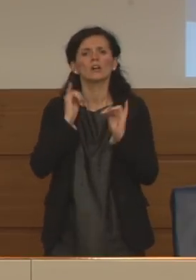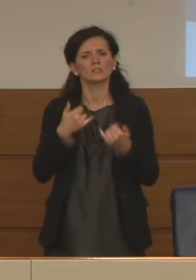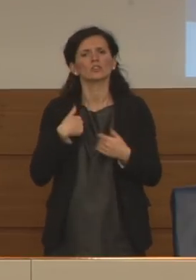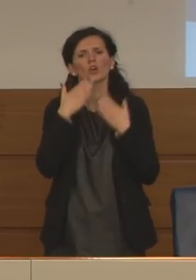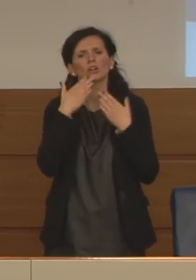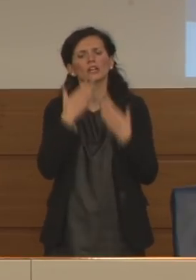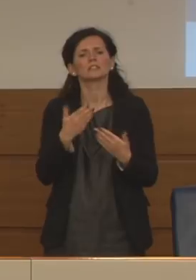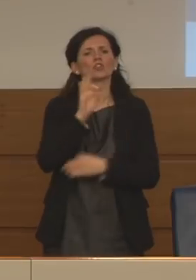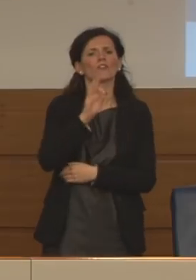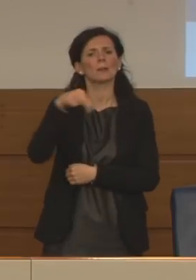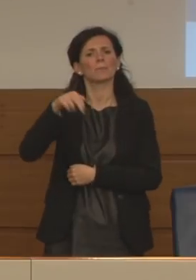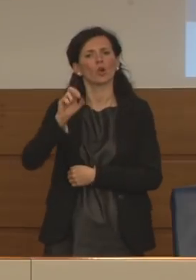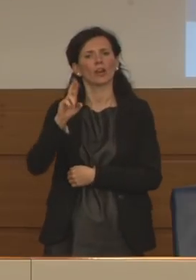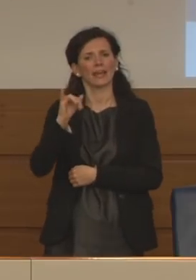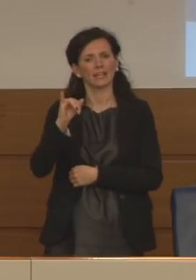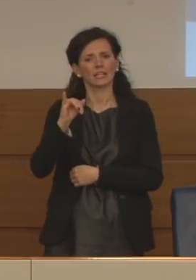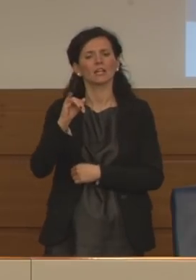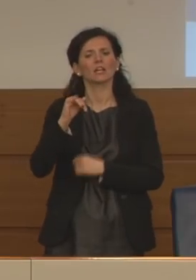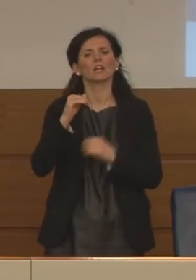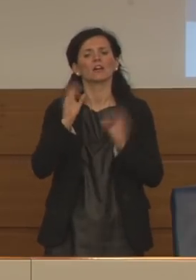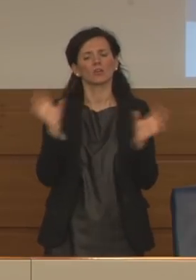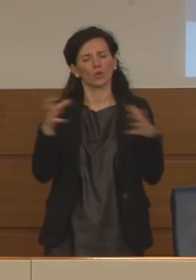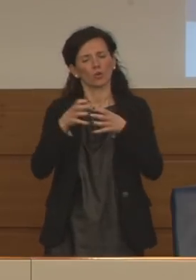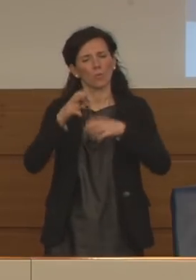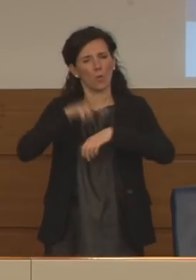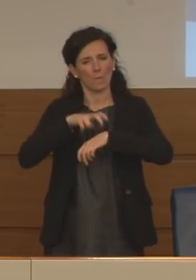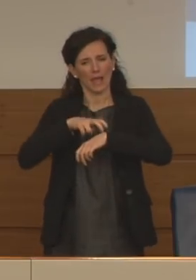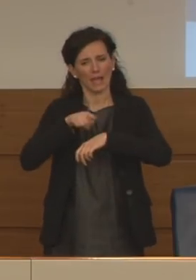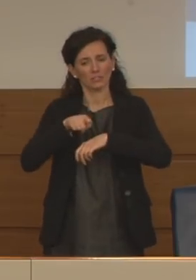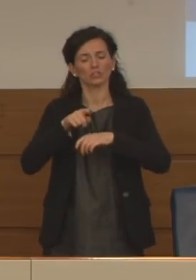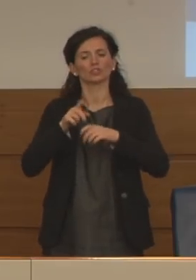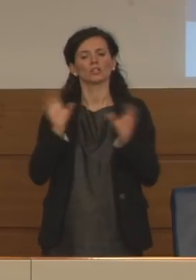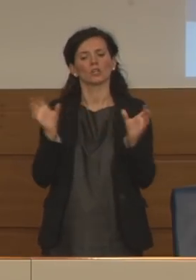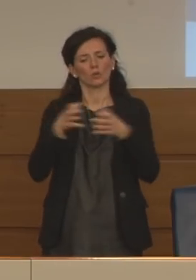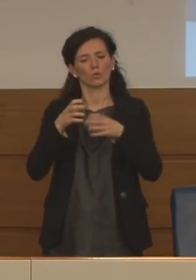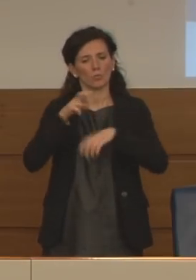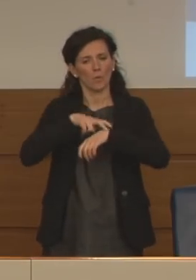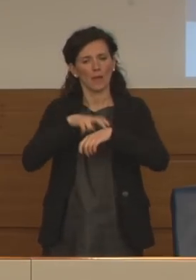dei medici e tutti i medici italiani, perché stanno facendo un lavoro eroico.